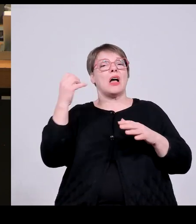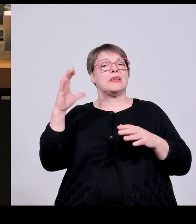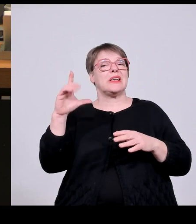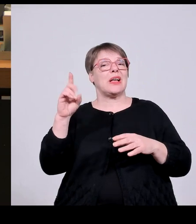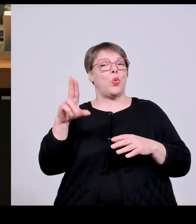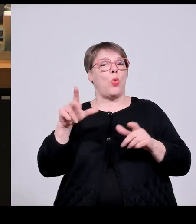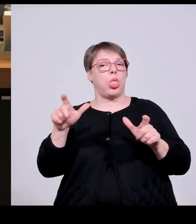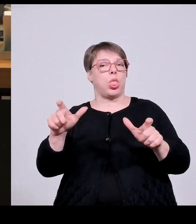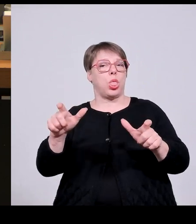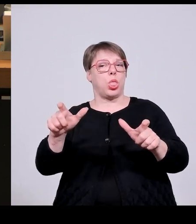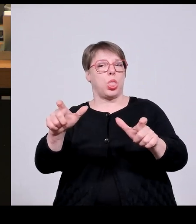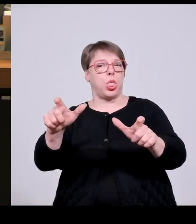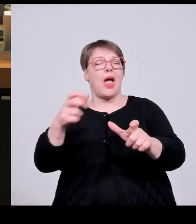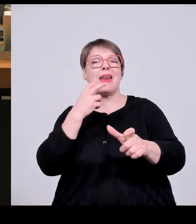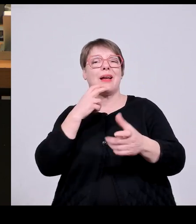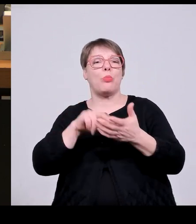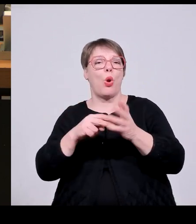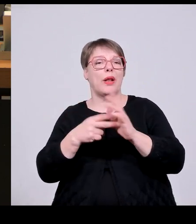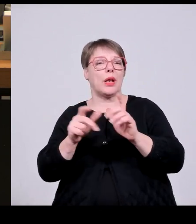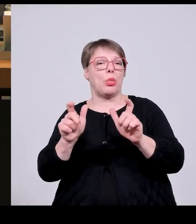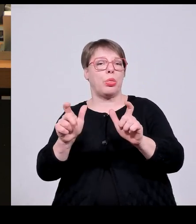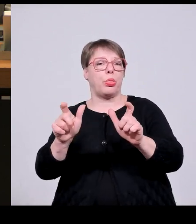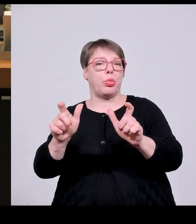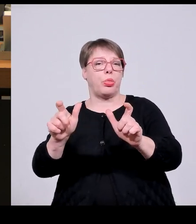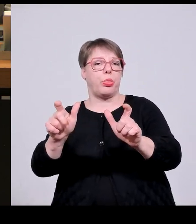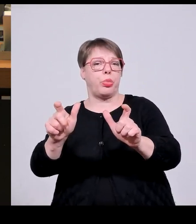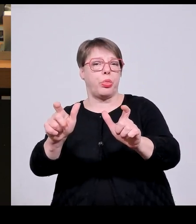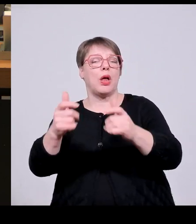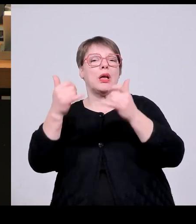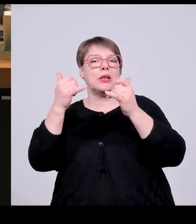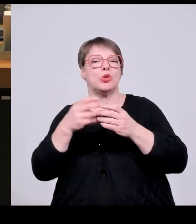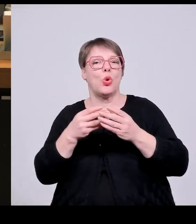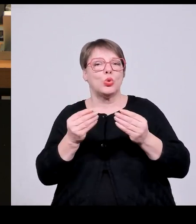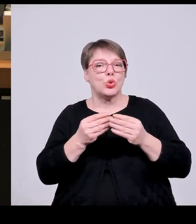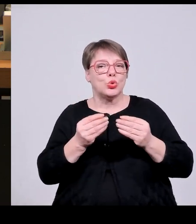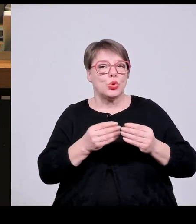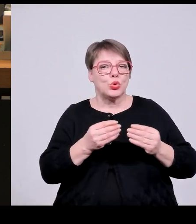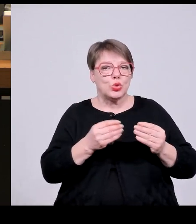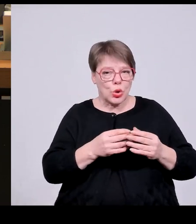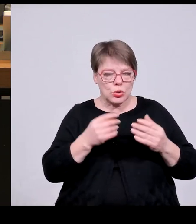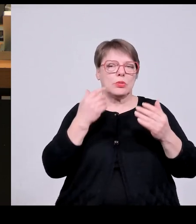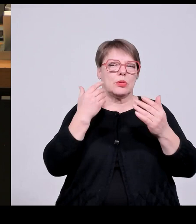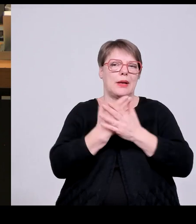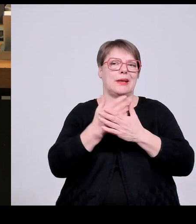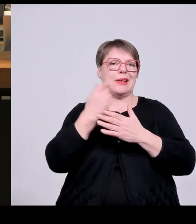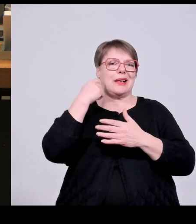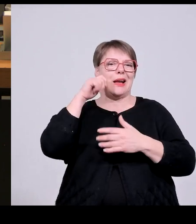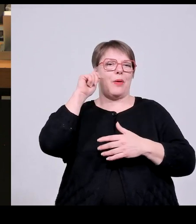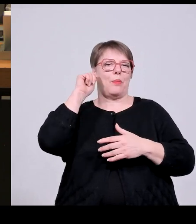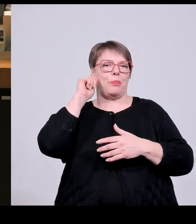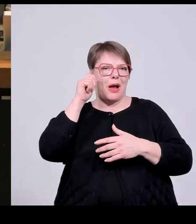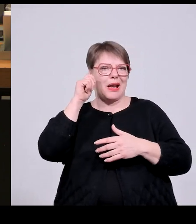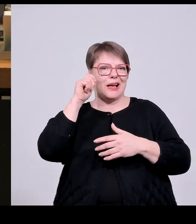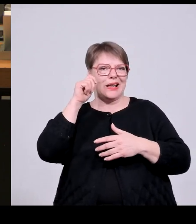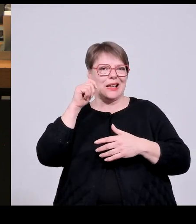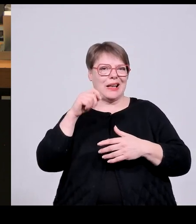Und auch die Nachfrage nach Balkon Modulen ist in letzten Wochen sprunghaft angestiegen. Denn viele wissen eben mit dem Strom